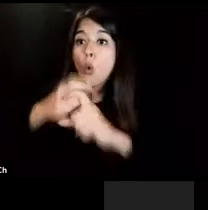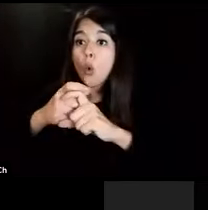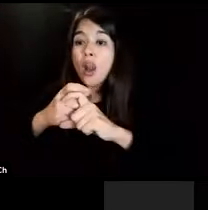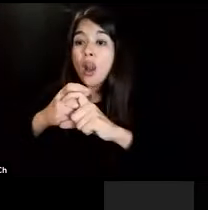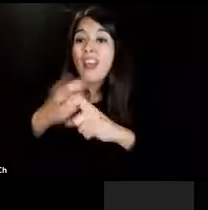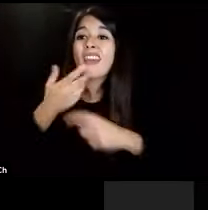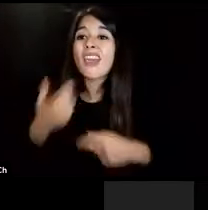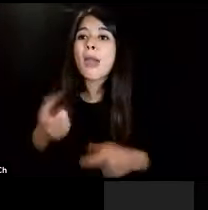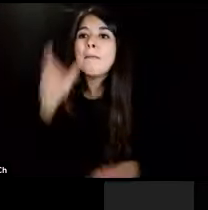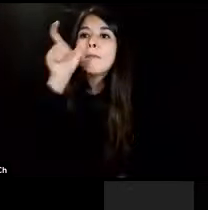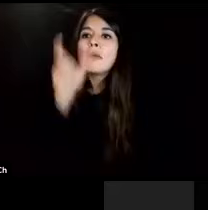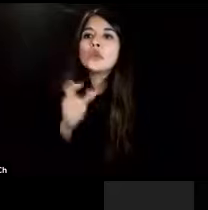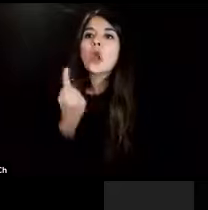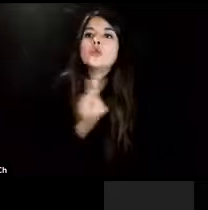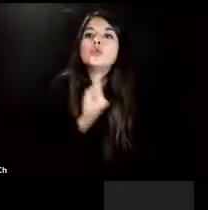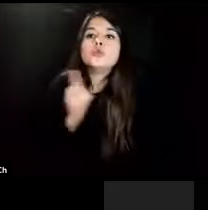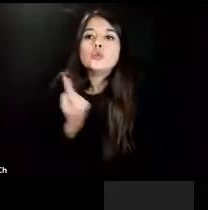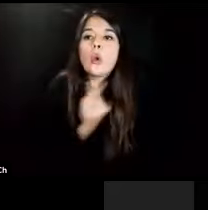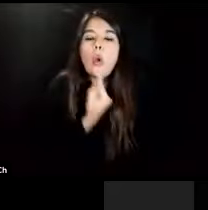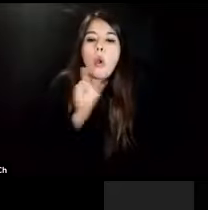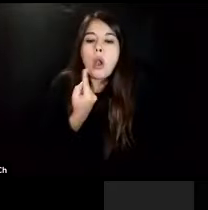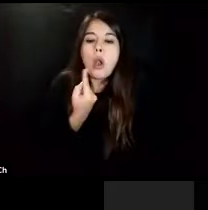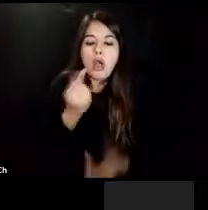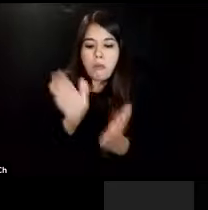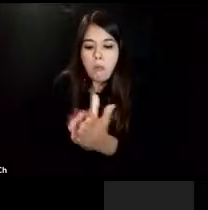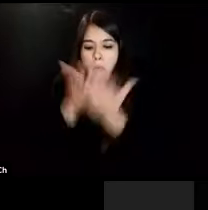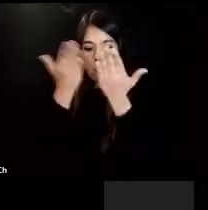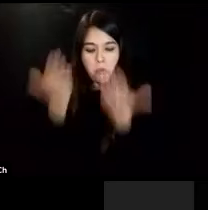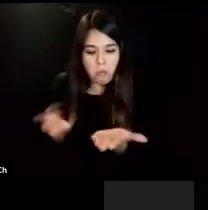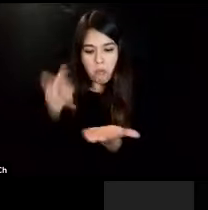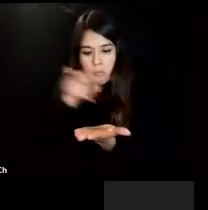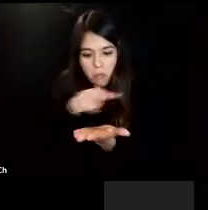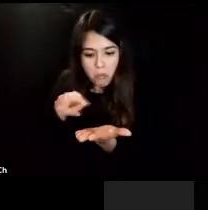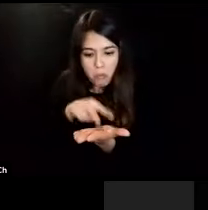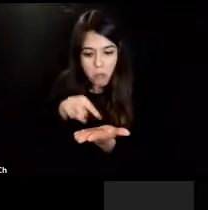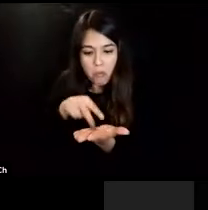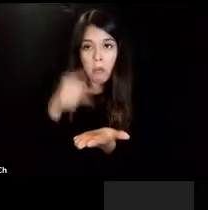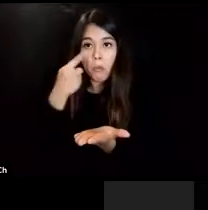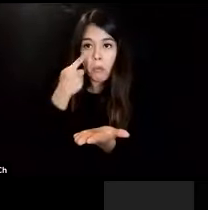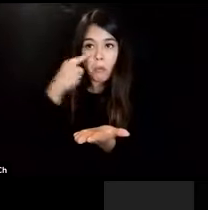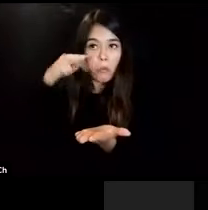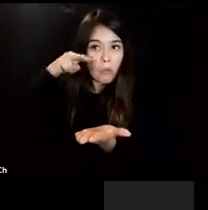leyendo un libro en papel. Con sus ojos. Y esa parece ser la concepción